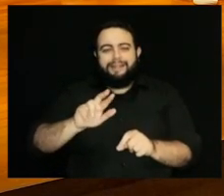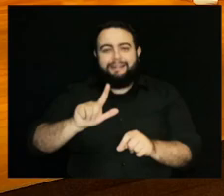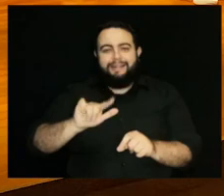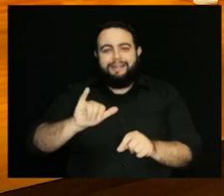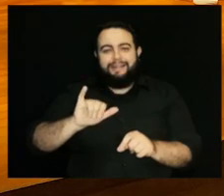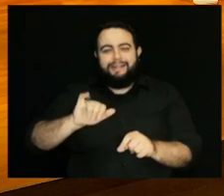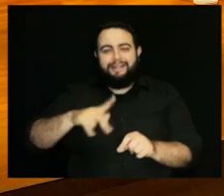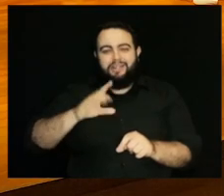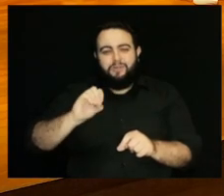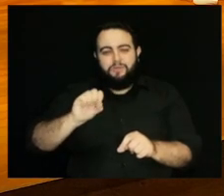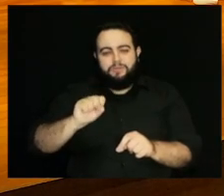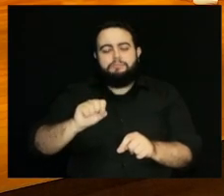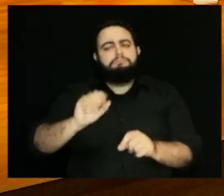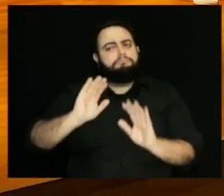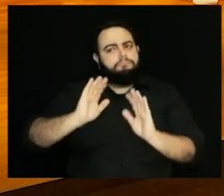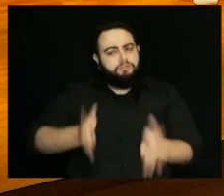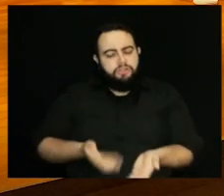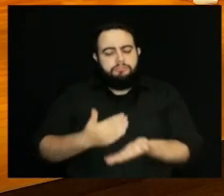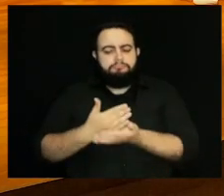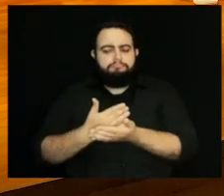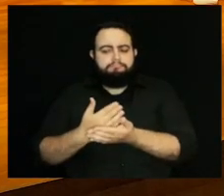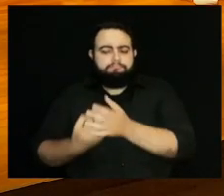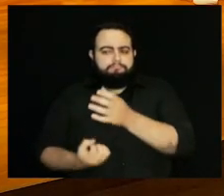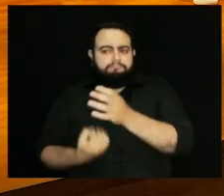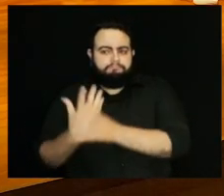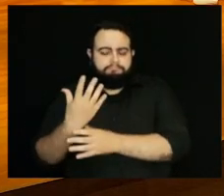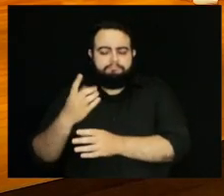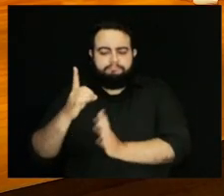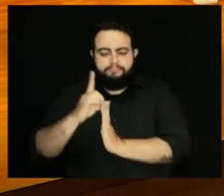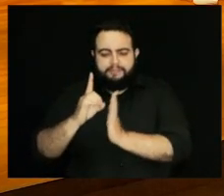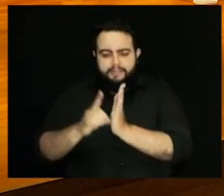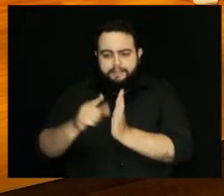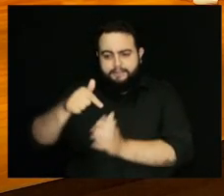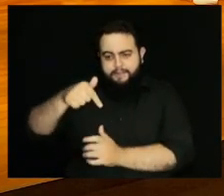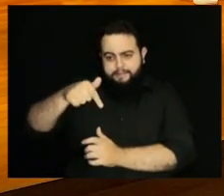que tava aí também desde o começo da década de 70 e que tinha viajado por toda a América Latina,